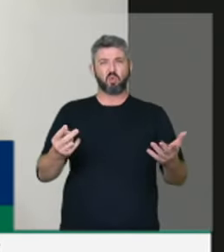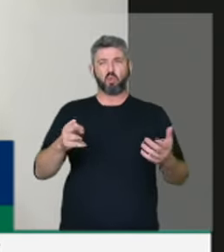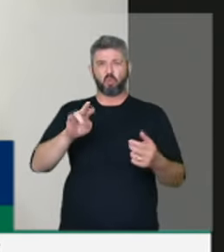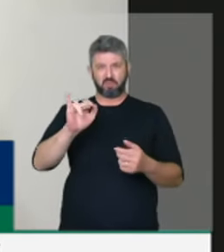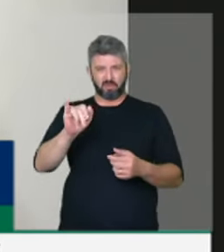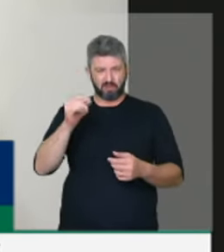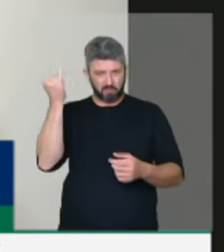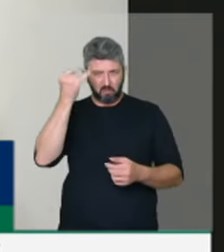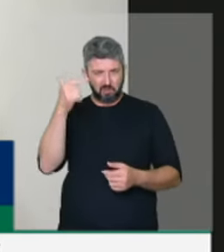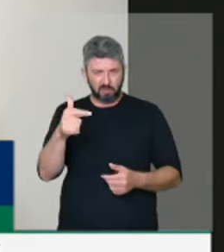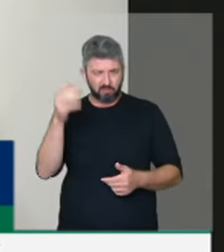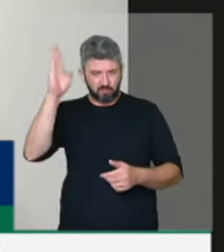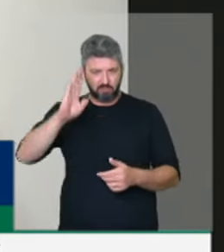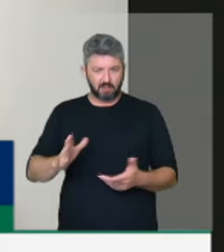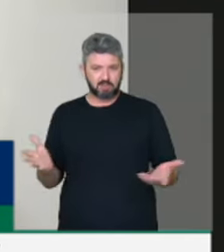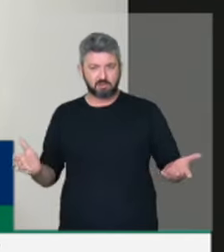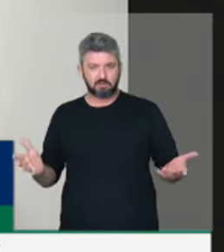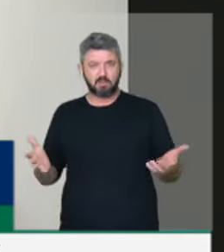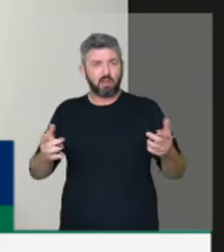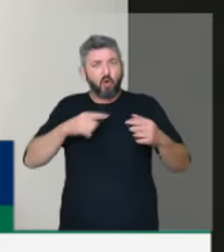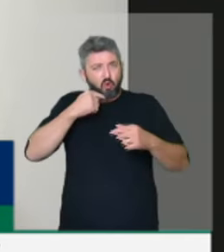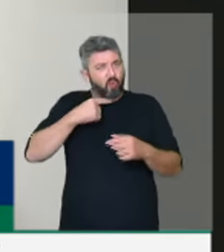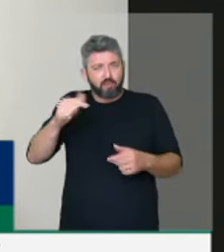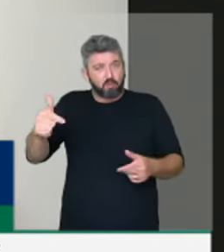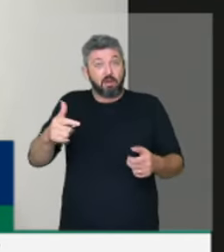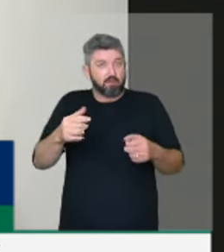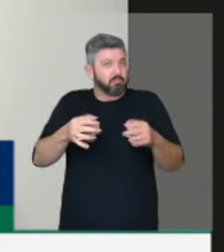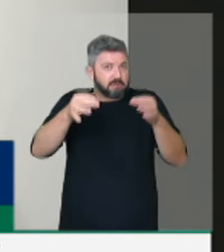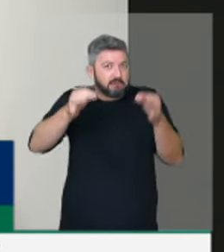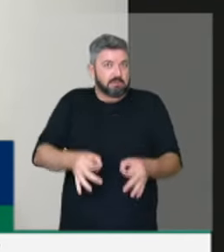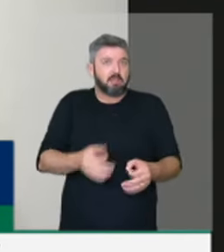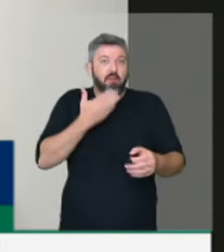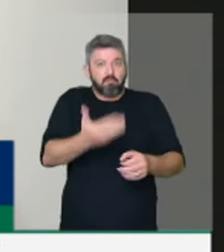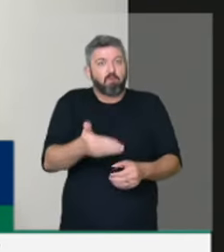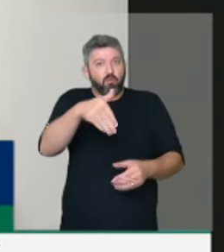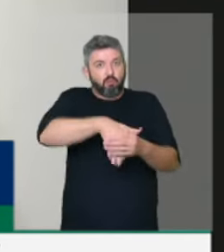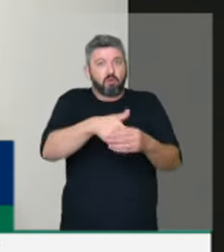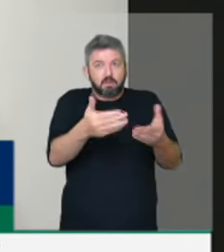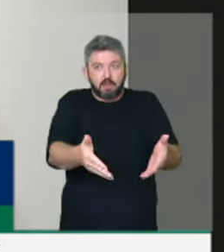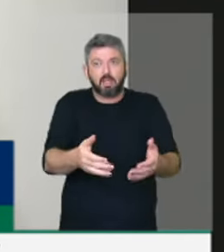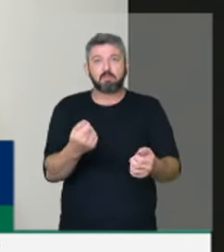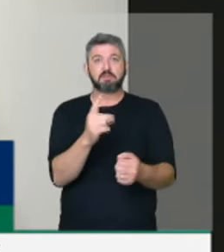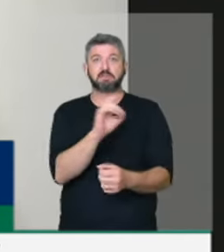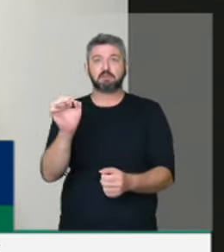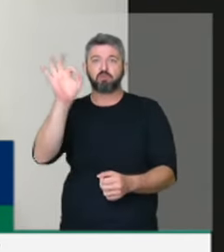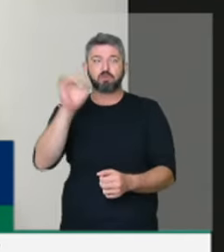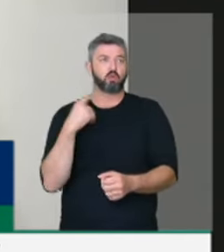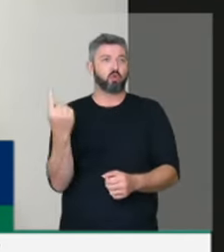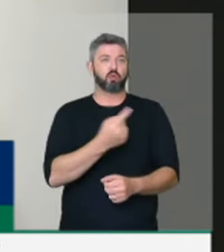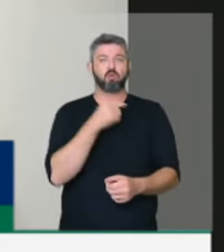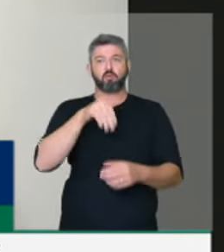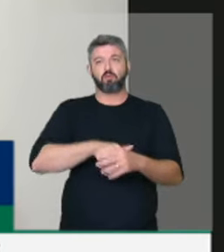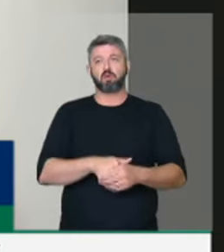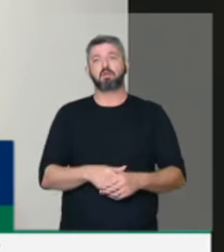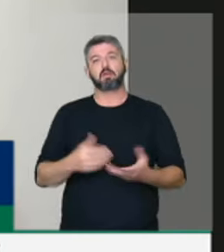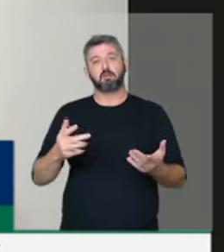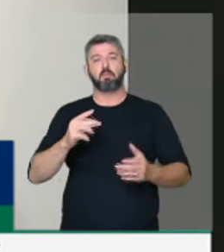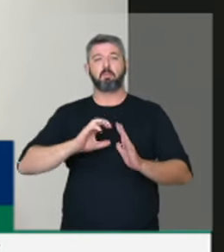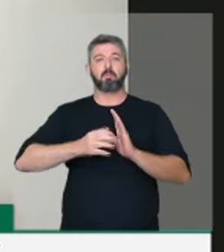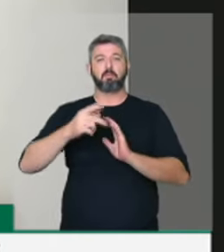NENHUMA, TEMOS QUE TODOS VOTAR A FAVOR E DEVIA SER UNANIMIDADE. PL VOTA SIM, SENHOR PRESIDENTE. [PRESIDENTE]: COMO ORIENTA O PROGRESSISTAS?